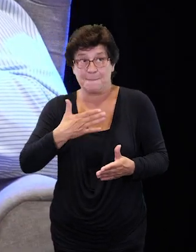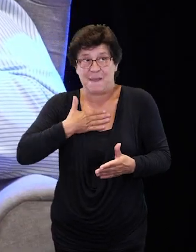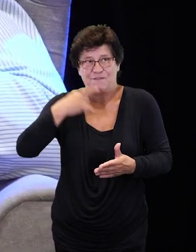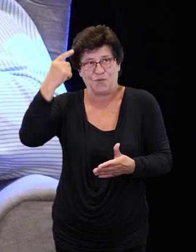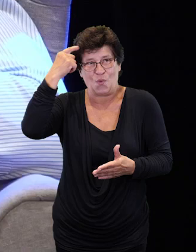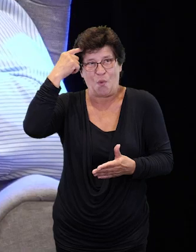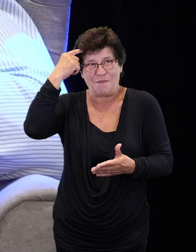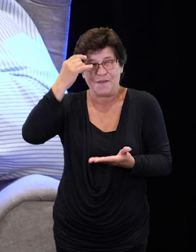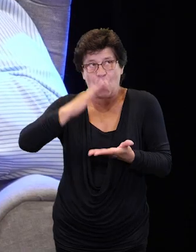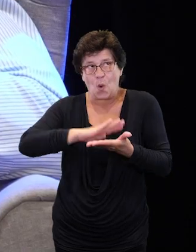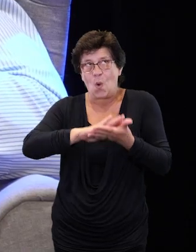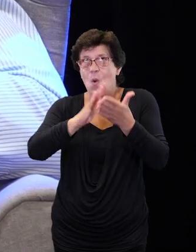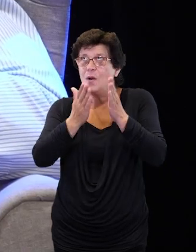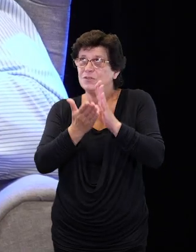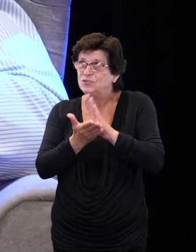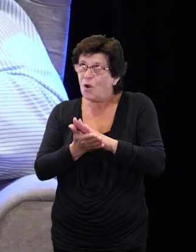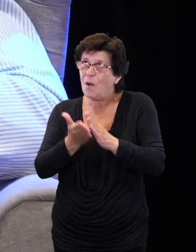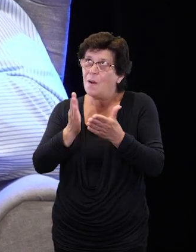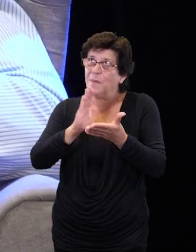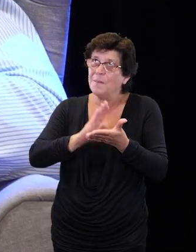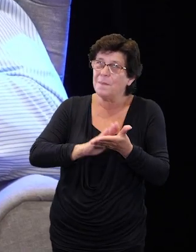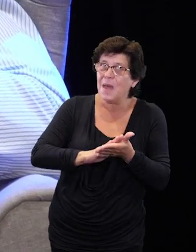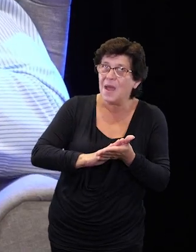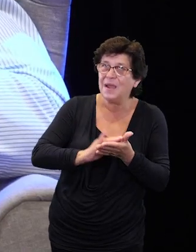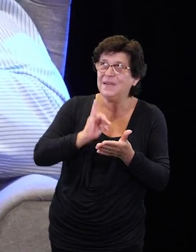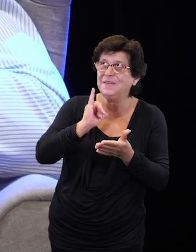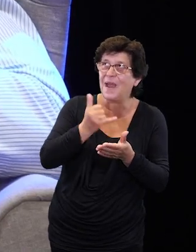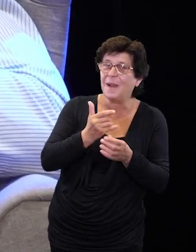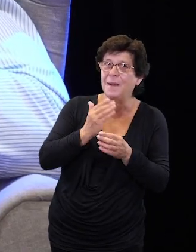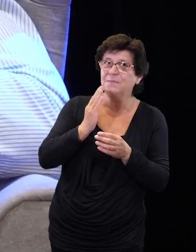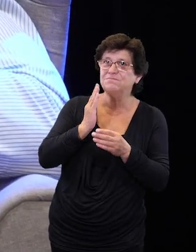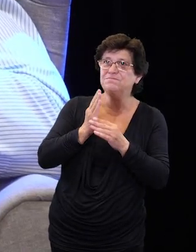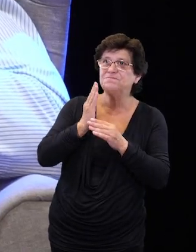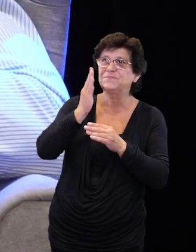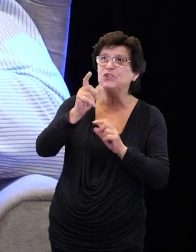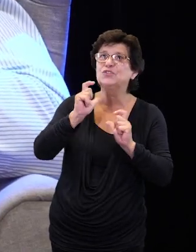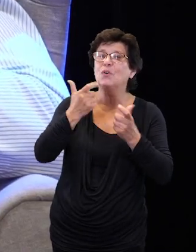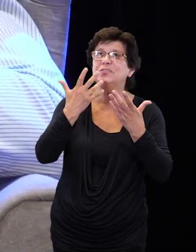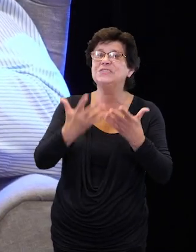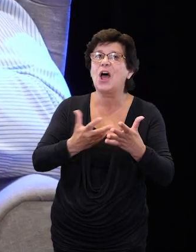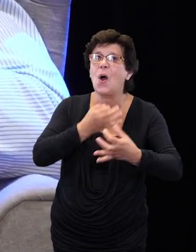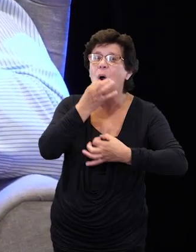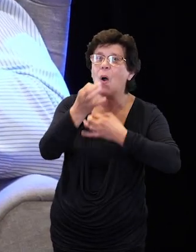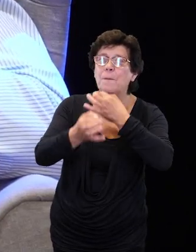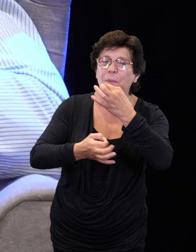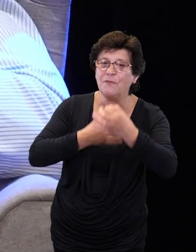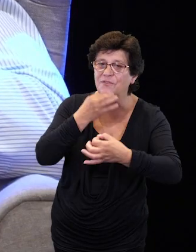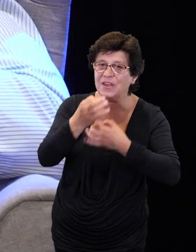ale to musi mi się jeszcze samo troszkę w głowie poukładać, co bym chciał opowiedzieć, bo druga historia doktora Chomika